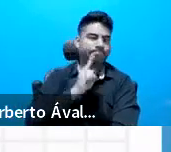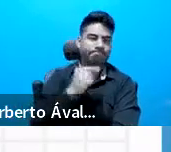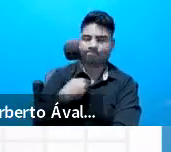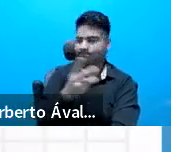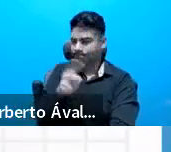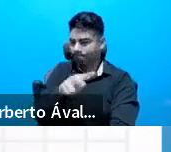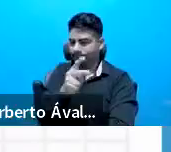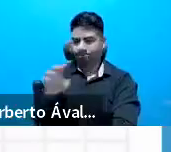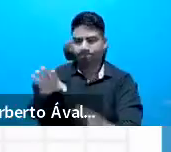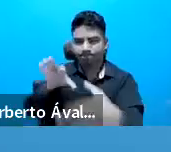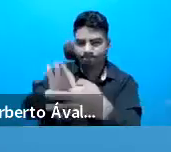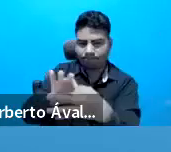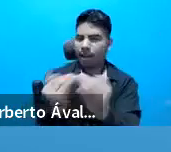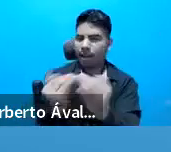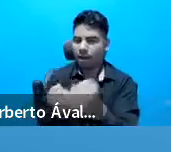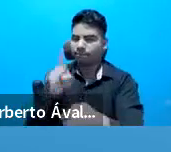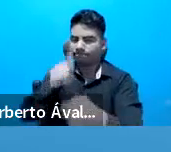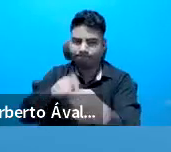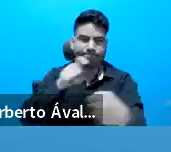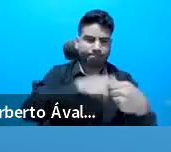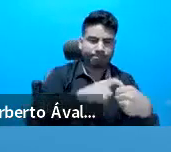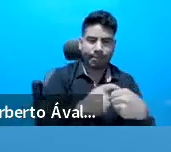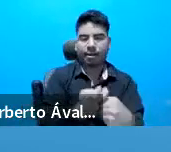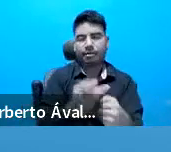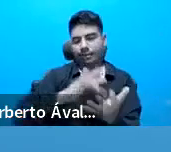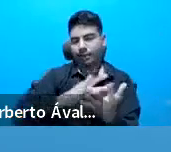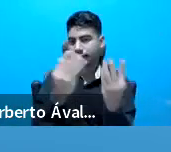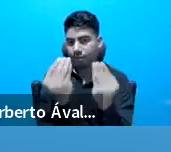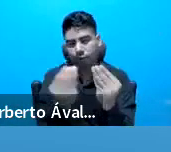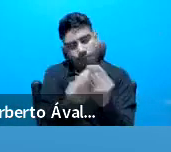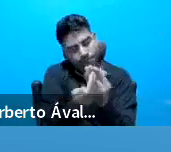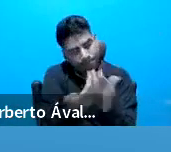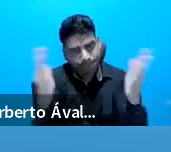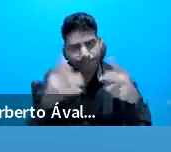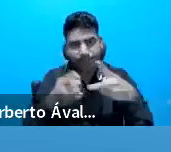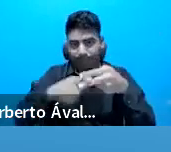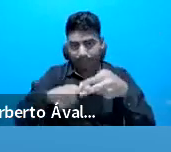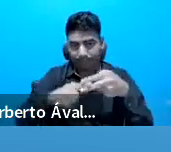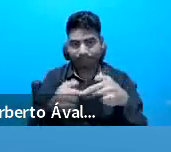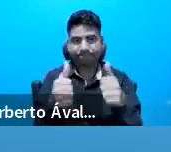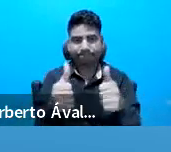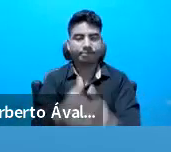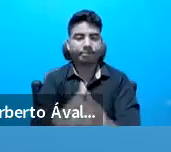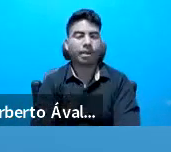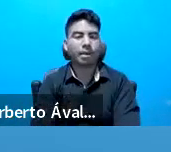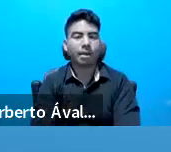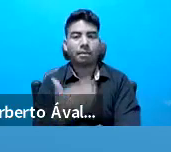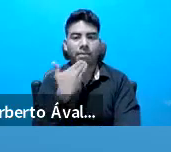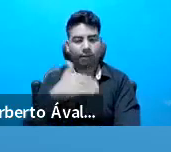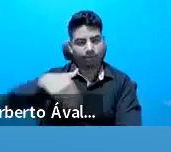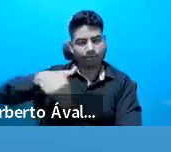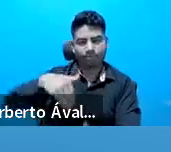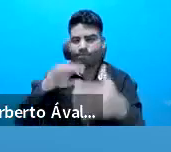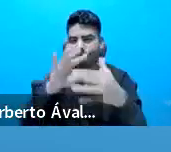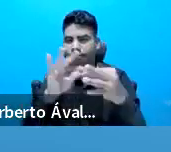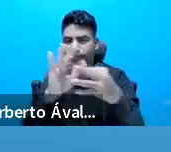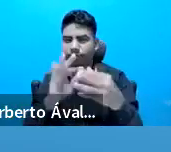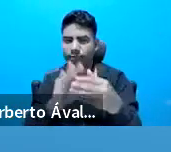mente de gemelo mente de gemelo Latinoamérica, entonces pues muchas gracias a todos y que que vamos a iniciar bueno bueno, como les comentaba lo que quisiera